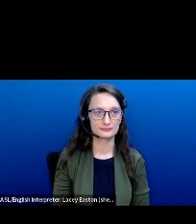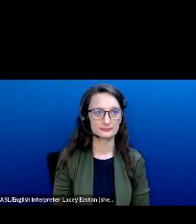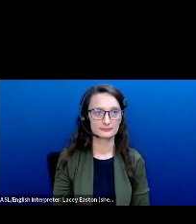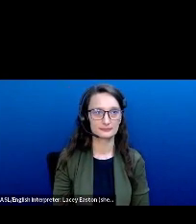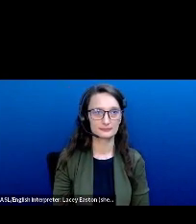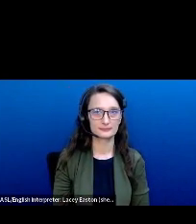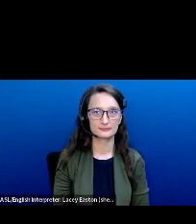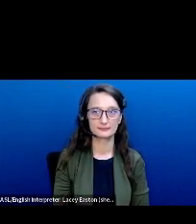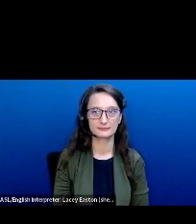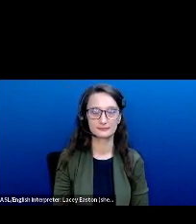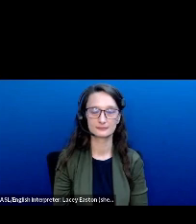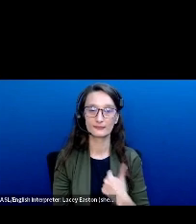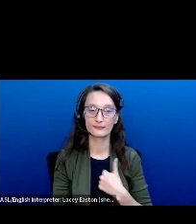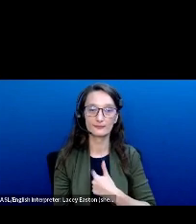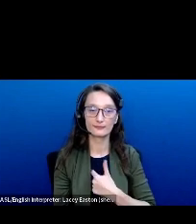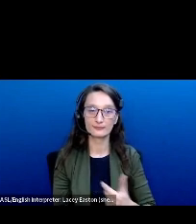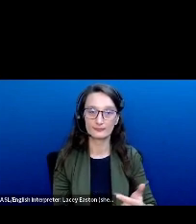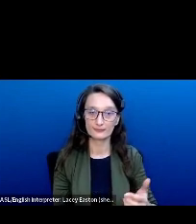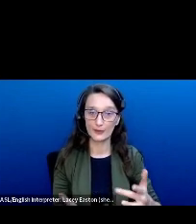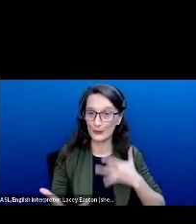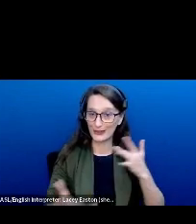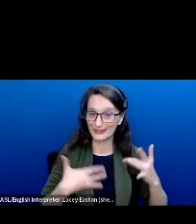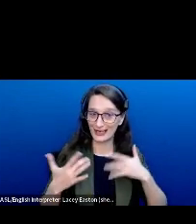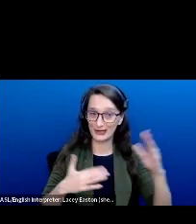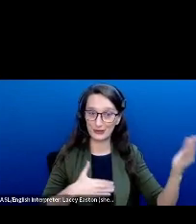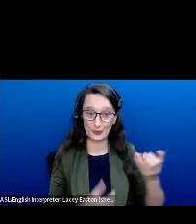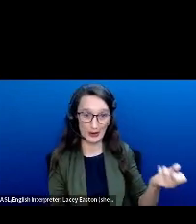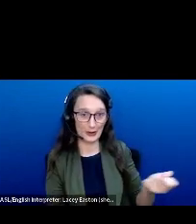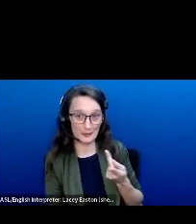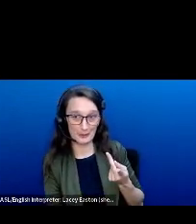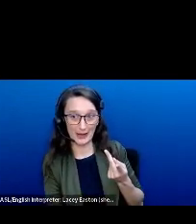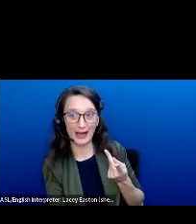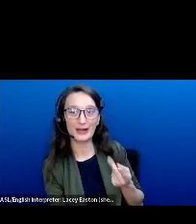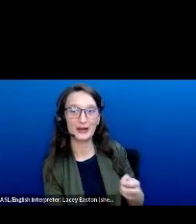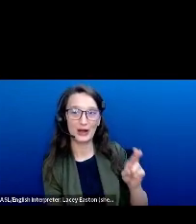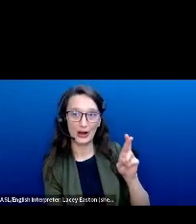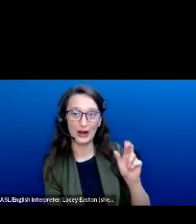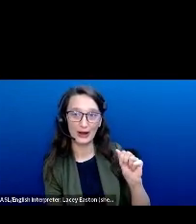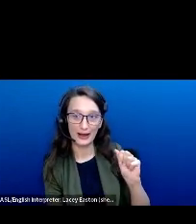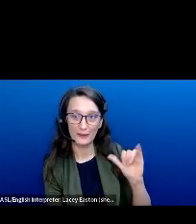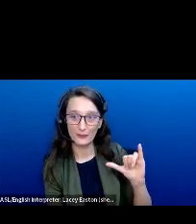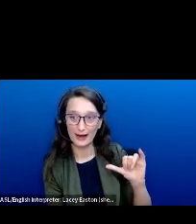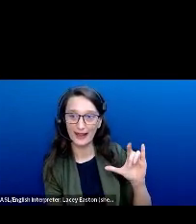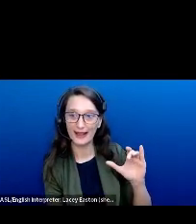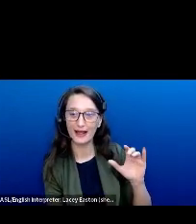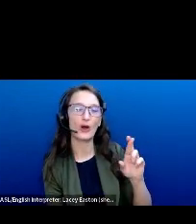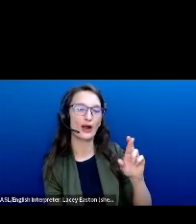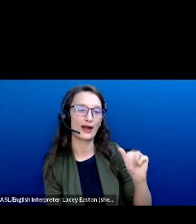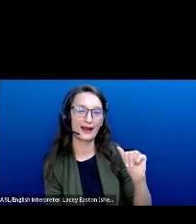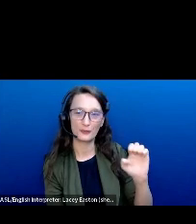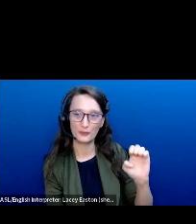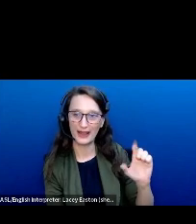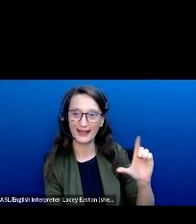Nos complace dar la bienvenida nuevamente a Rayleen Nelson, directora desde hace mucho tiempo de SELPA del sur del condado de Orange,